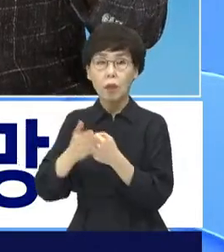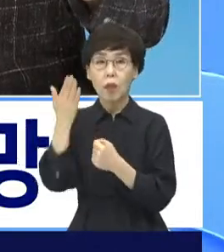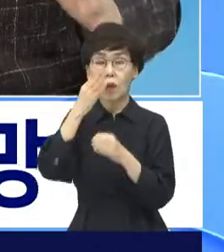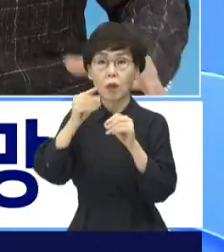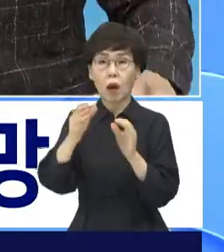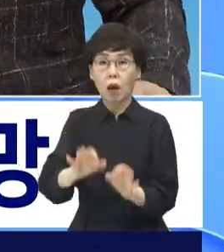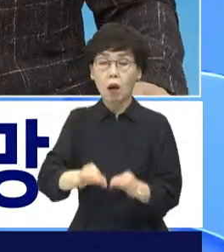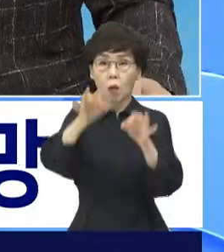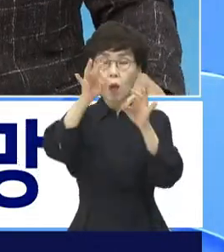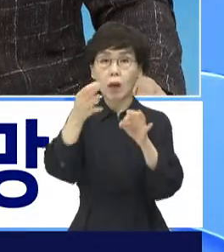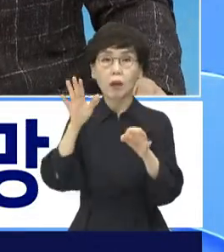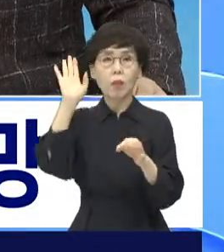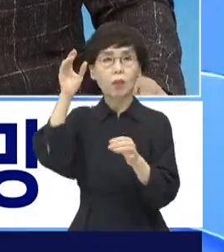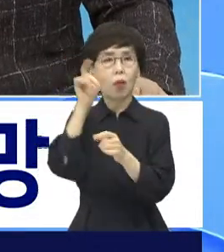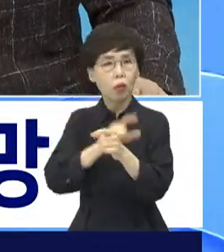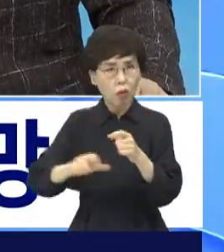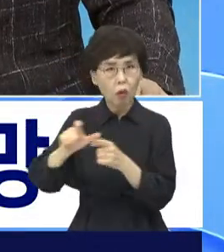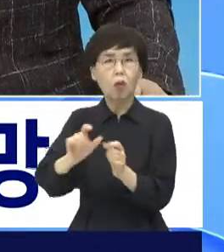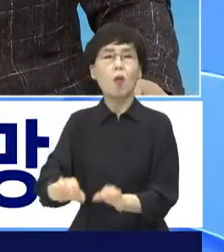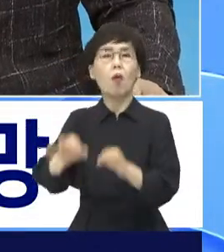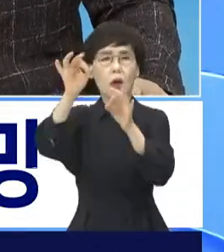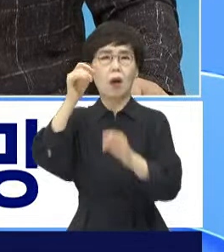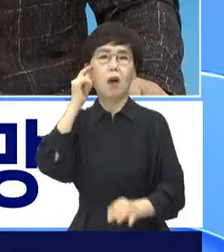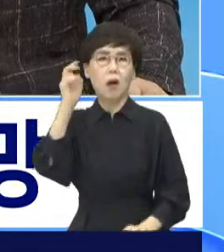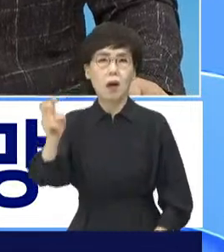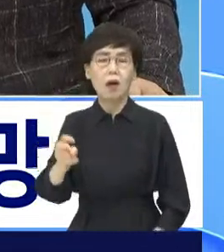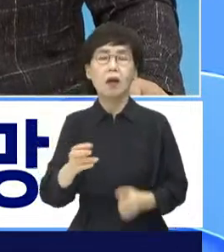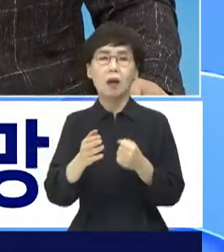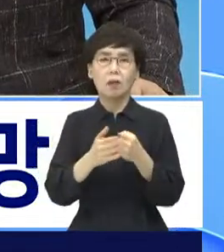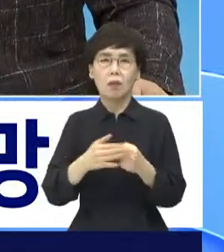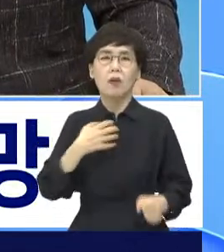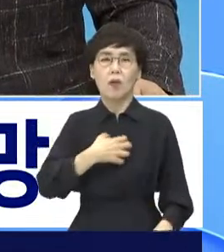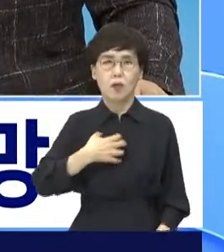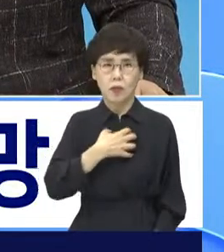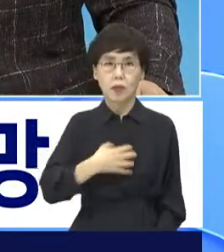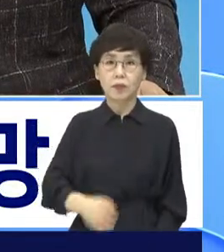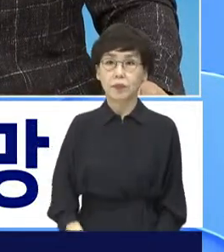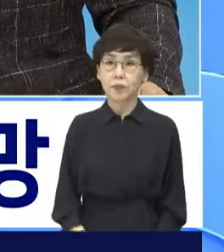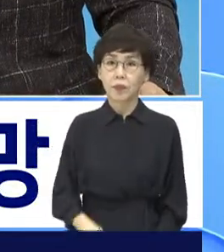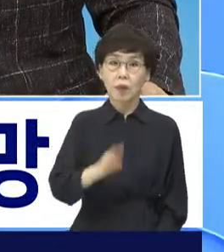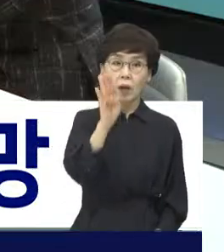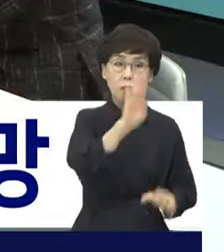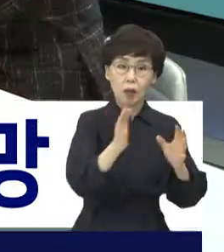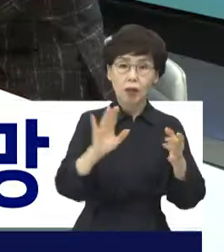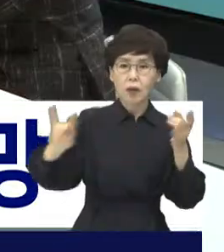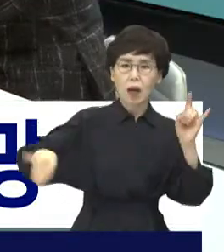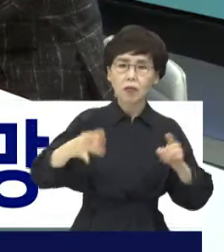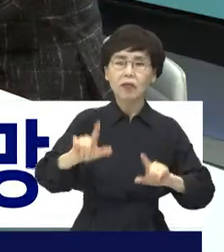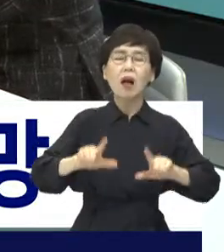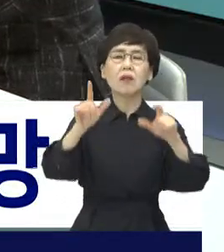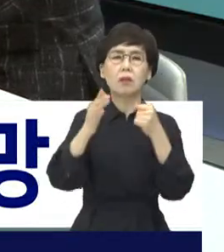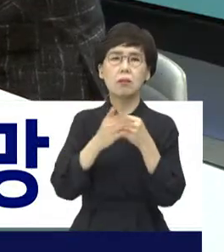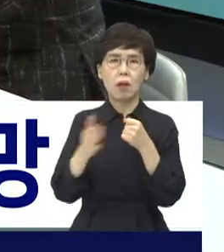설탁 가격이 앞으로도 더 오를 것 아니겠습니까? 이 점이 굉장히 어필하고 있는 거죠. (앵커) 그러니까 브라질, 태국이 기후 때문에 농사가 안 됐다.